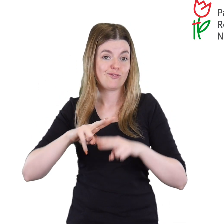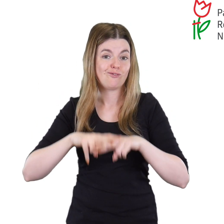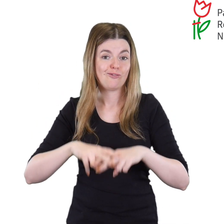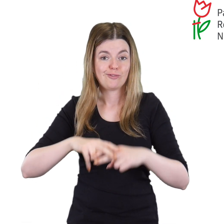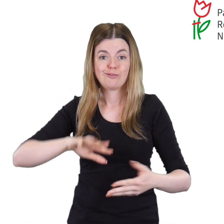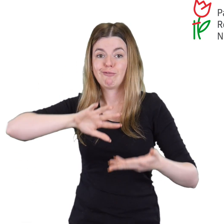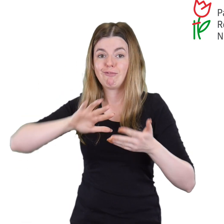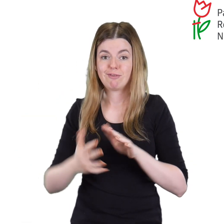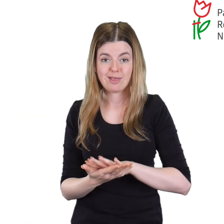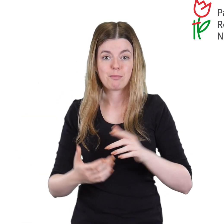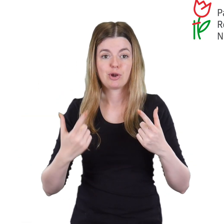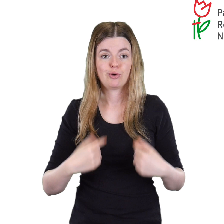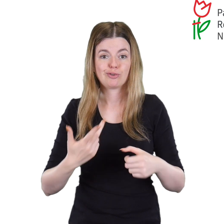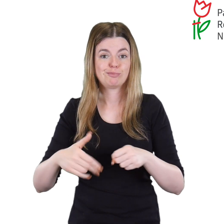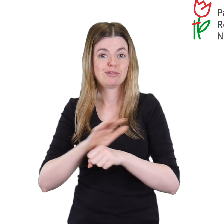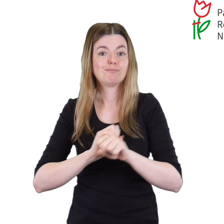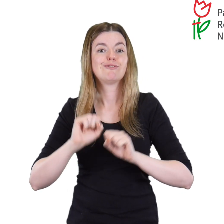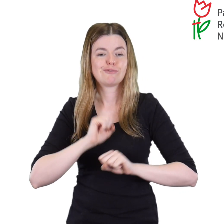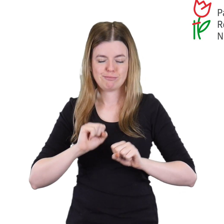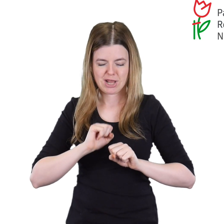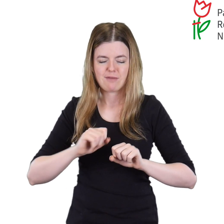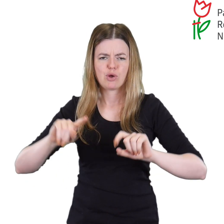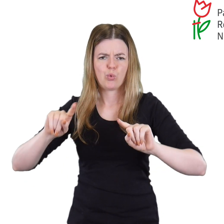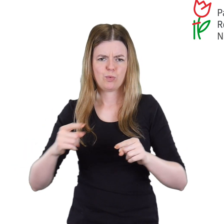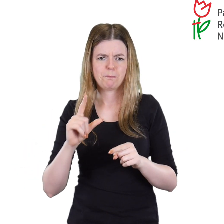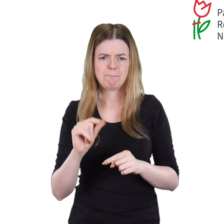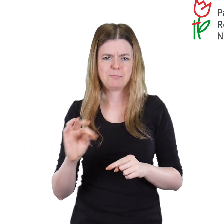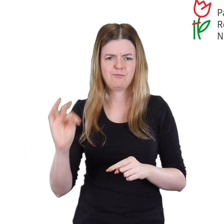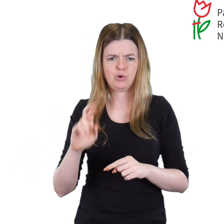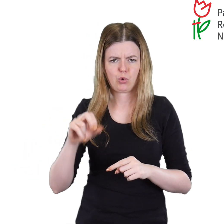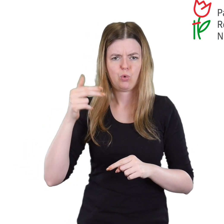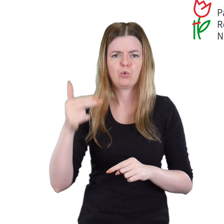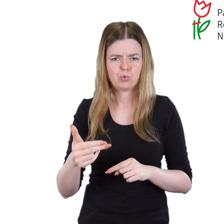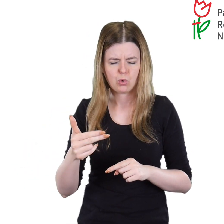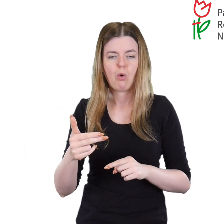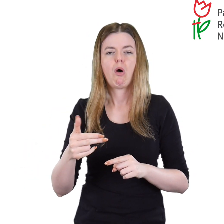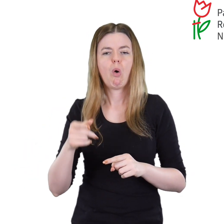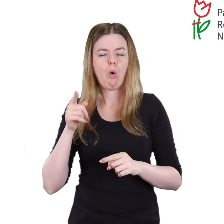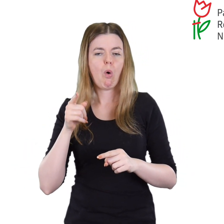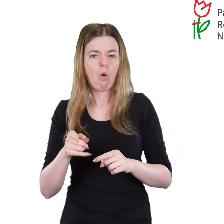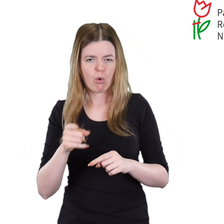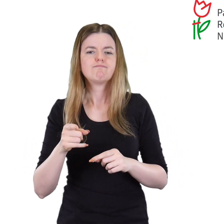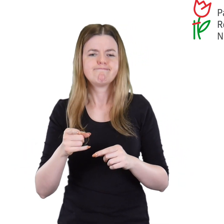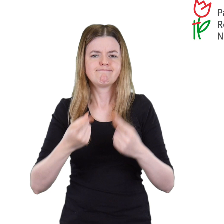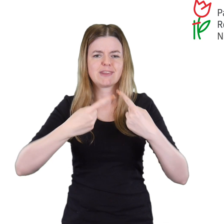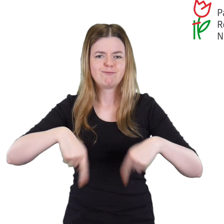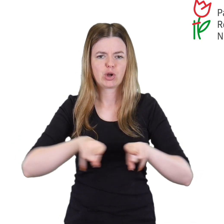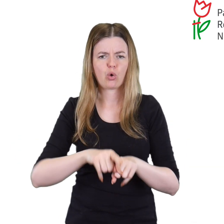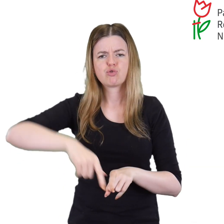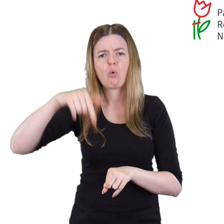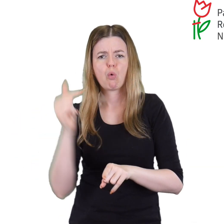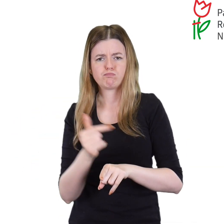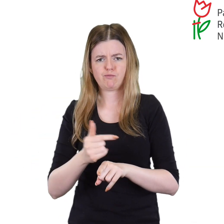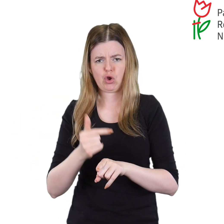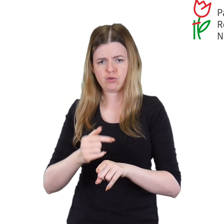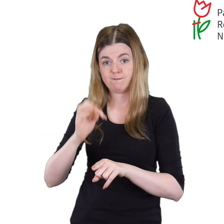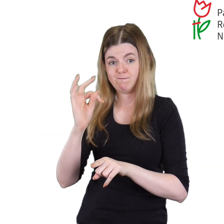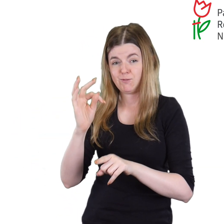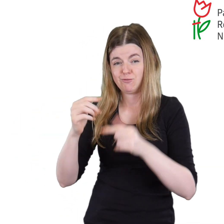Państwowy Fundusz Rehabilitacji Osób Niepełnosprawnych zobowiązuje się zapewnić dostępność